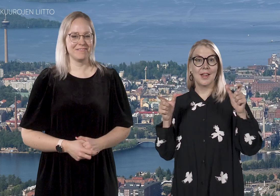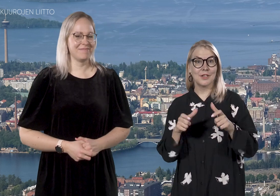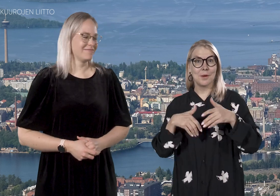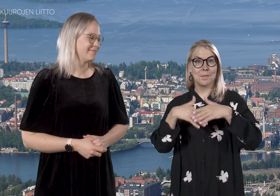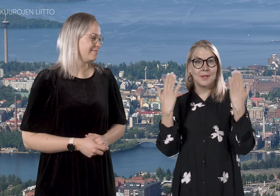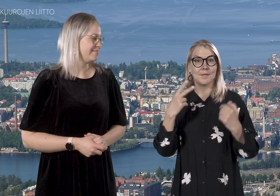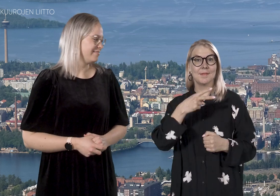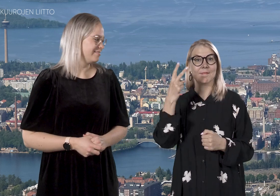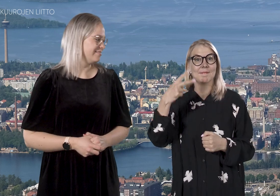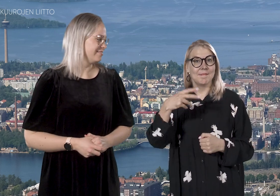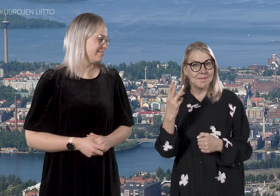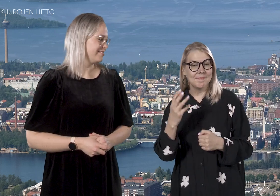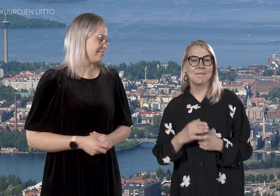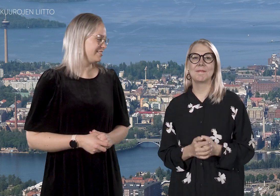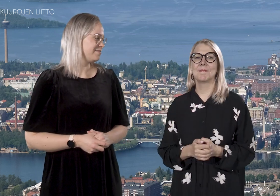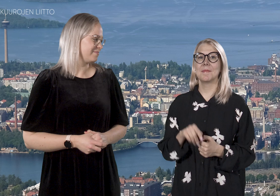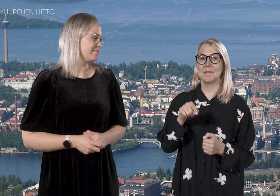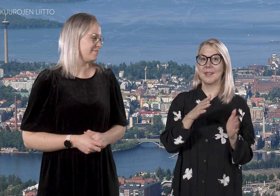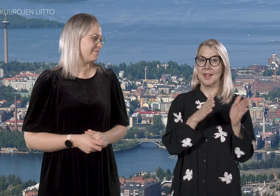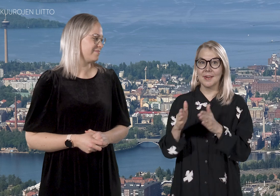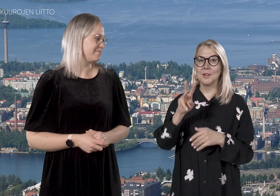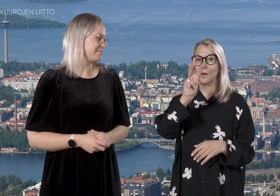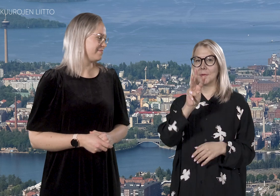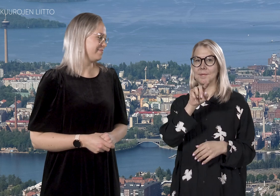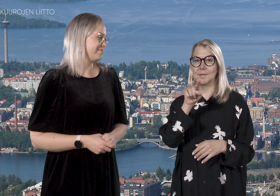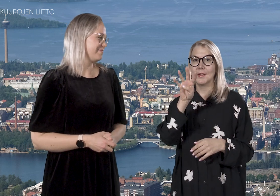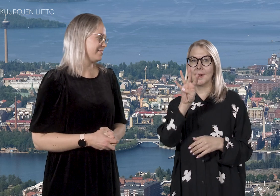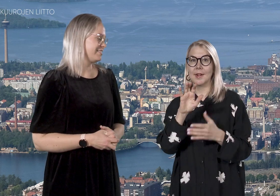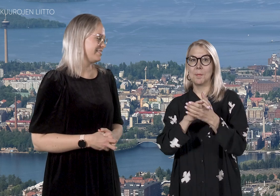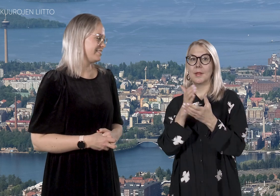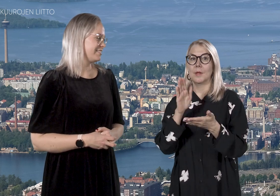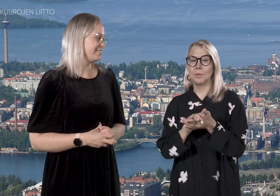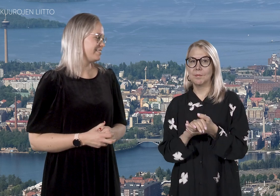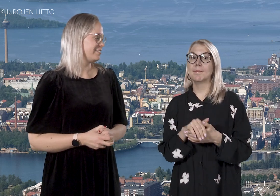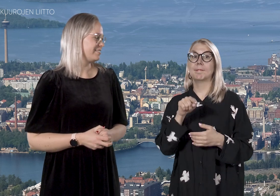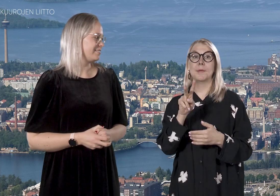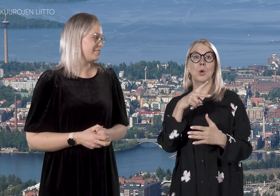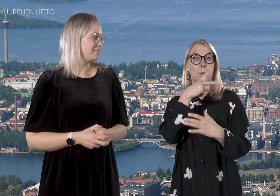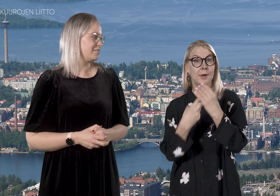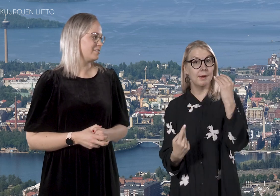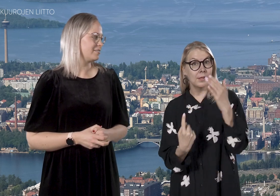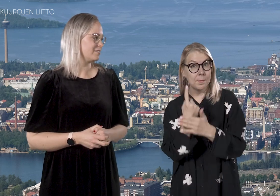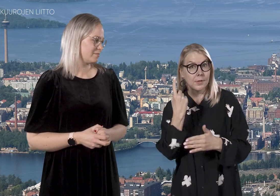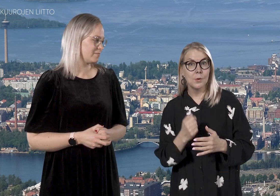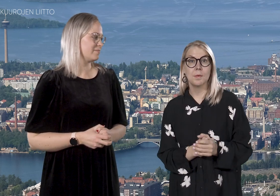Järjestöpäivät 2023 järjestetään 3. - 4. helmikuuta hybriditapahtumana.